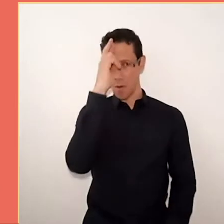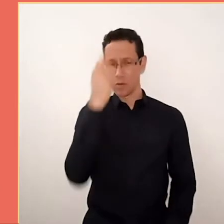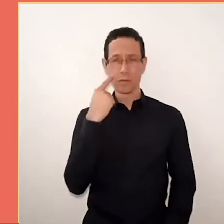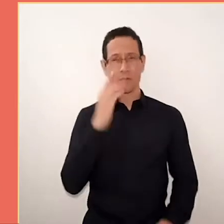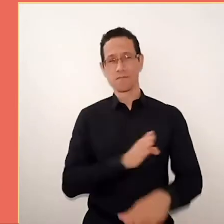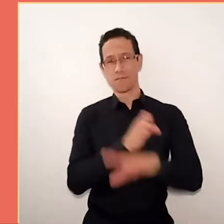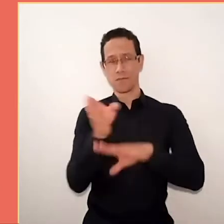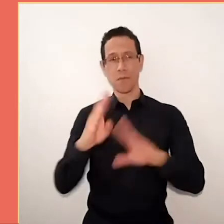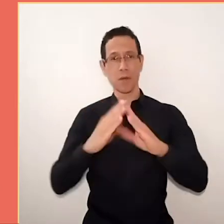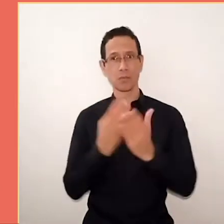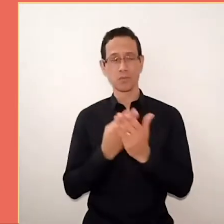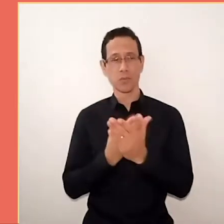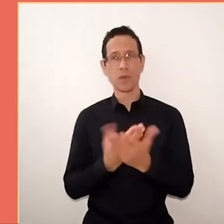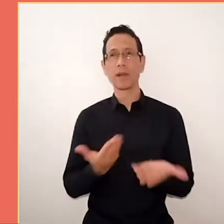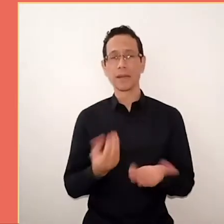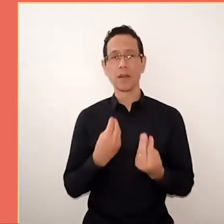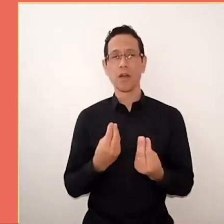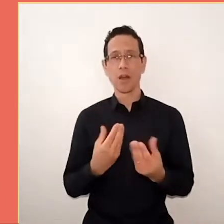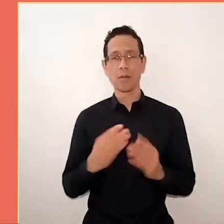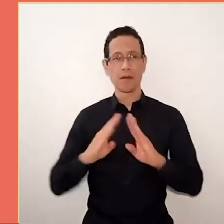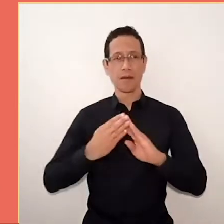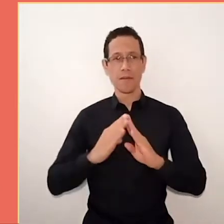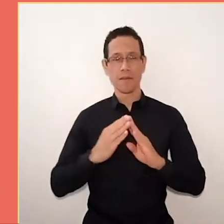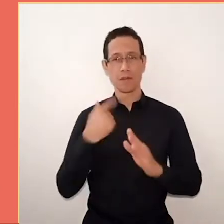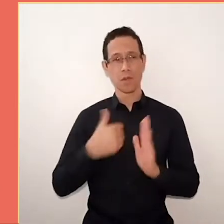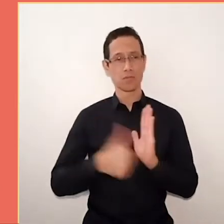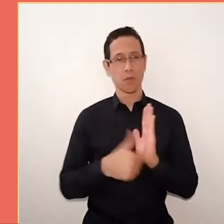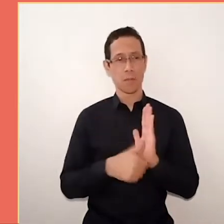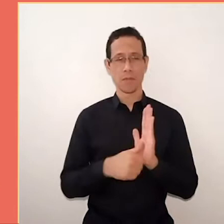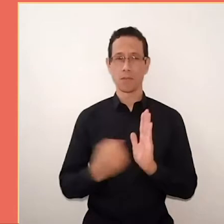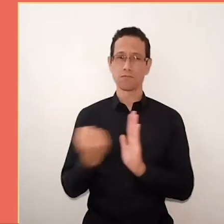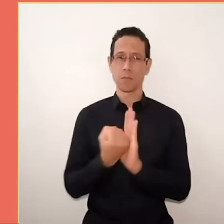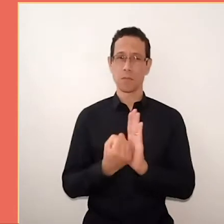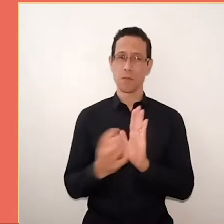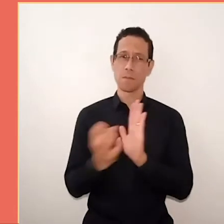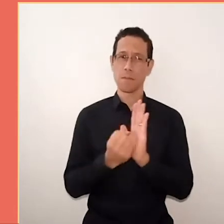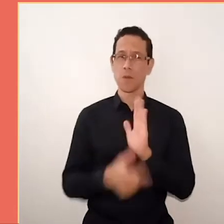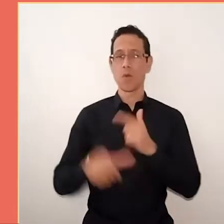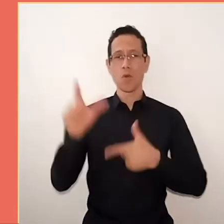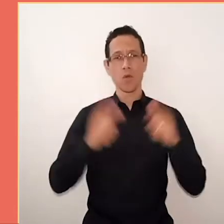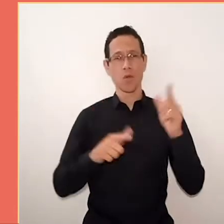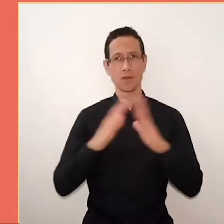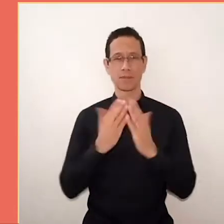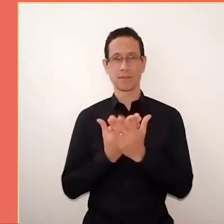Era preciso um documento que garantisse a matrícula das crianças em outras escolas. Essa era a preocupação maior.